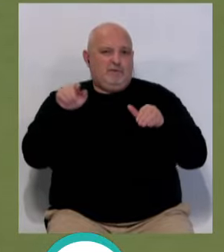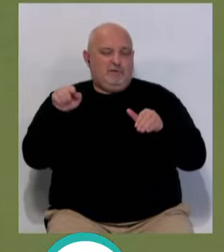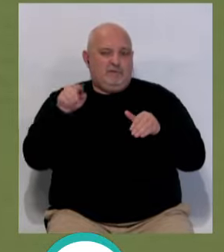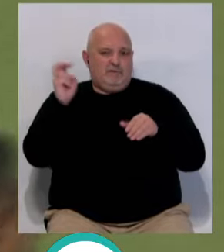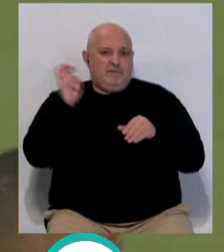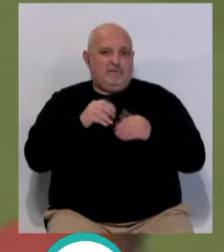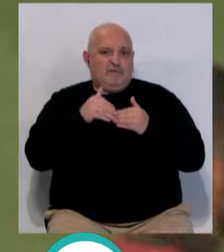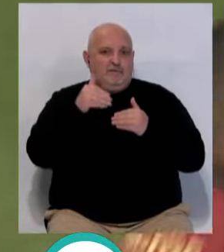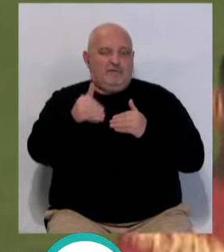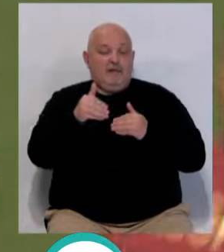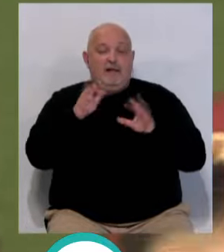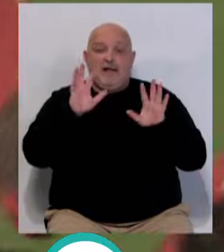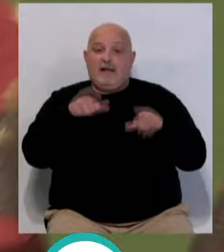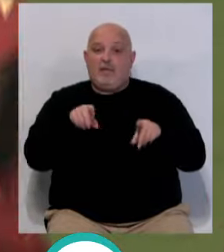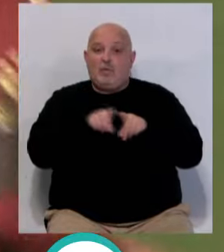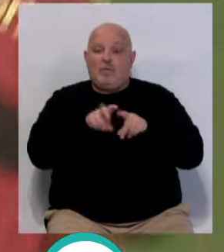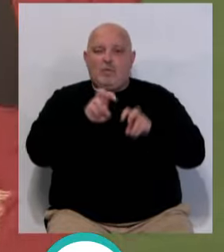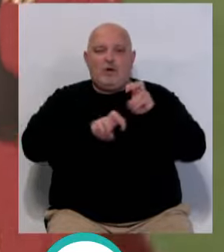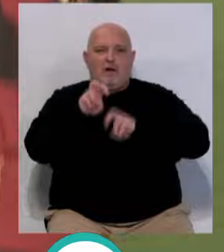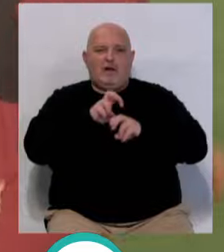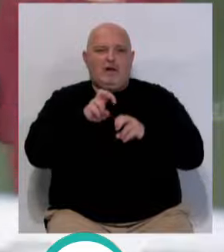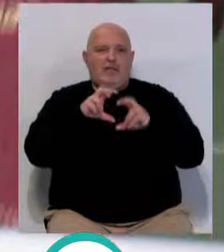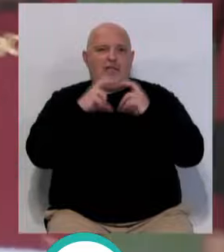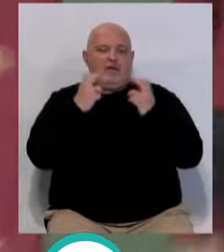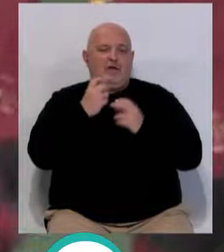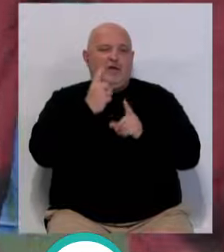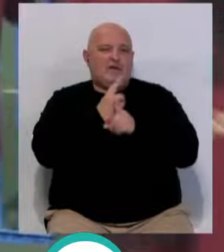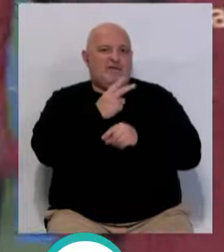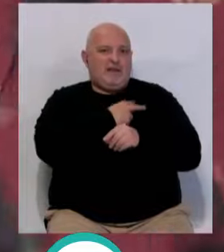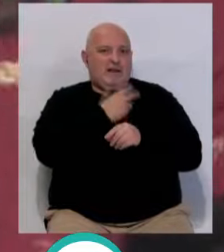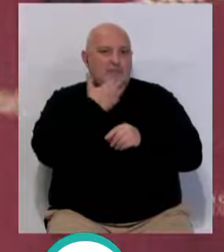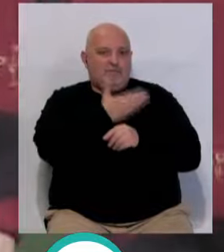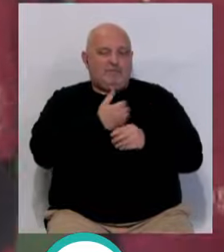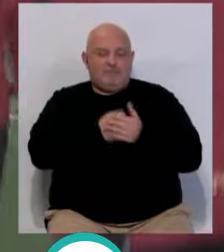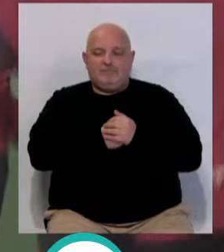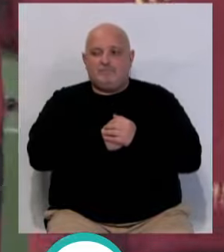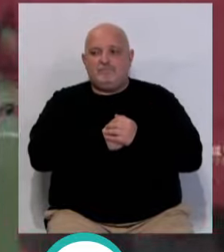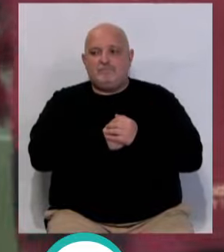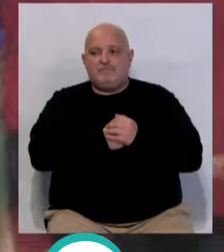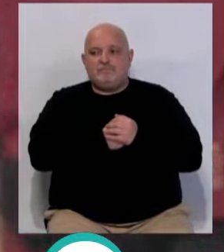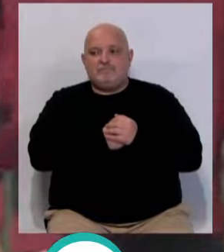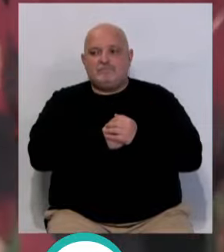nuevo mirandilla el Cádiz lo igual como hizo la cerámica frente al Villarreal Sí claro salvando